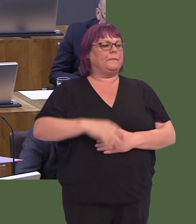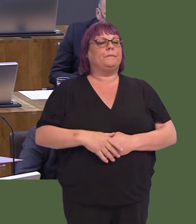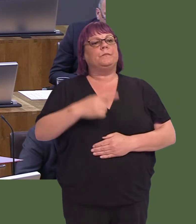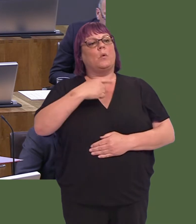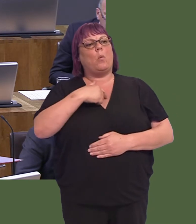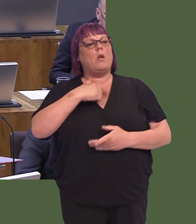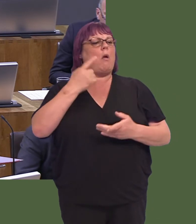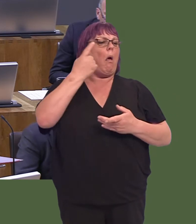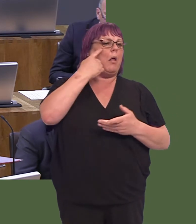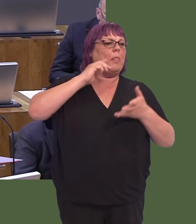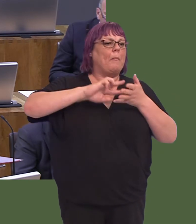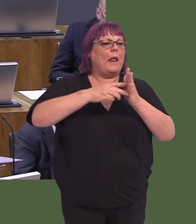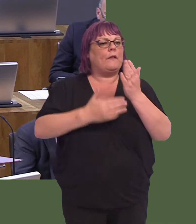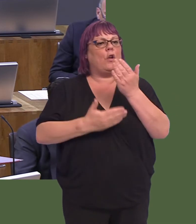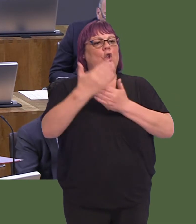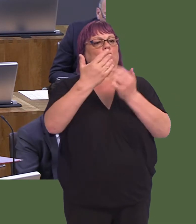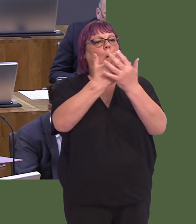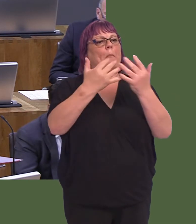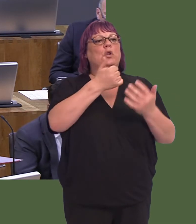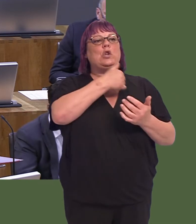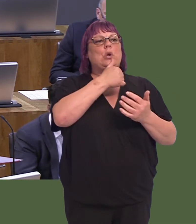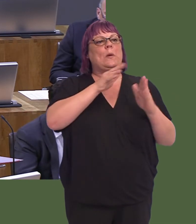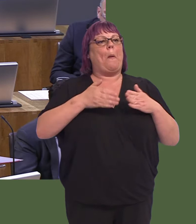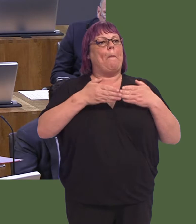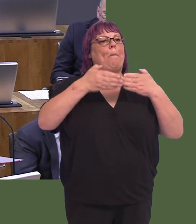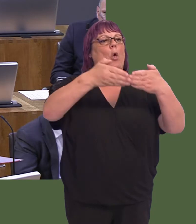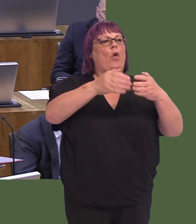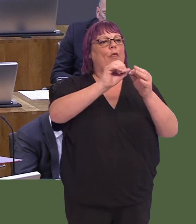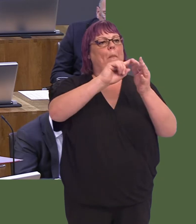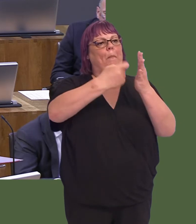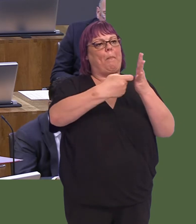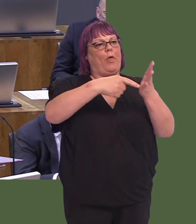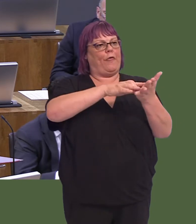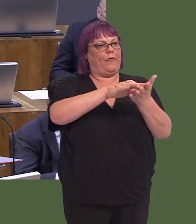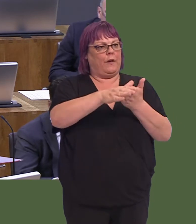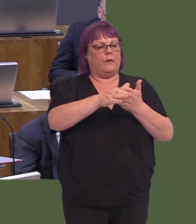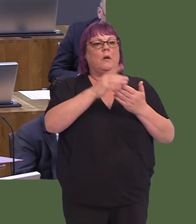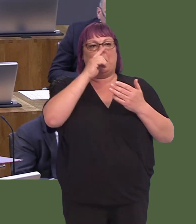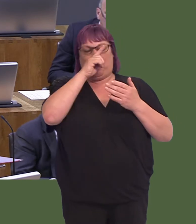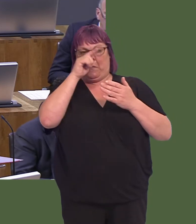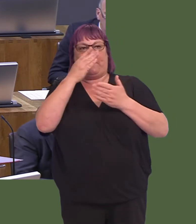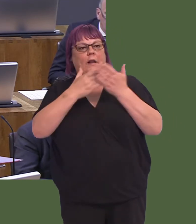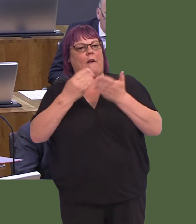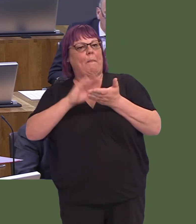£0.5 miliwn drwy'r gronfa datblygu porthladdoedd tuag at y gwaith o gynnal astudiaeth o ymarferoldeb. Rhun ap Iorwerth AM: Diolch yn fawr iawn.